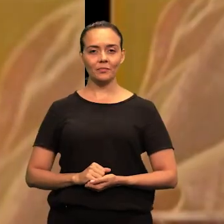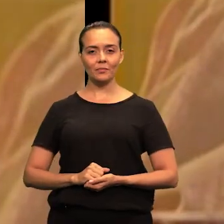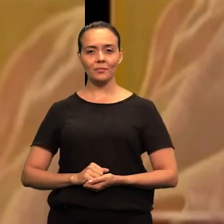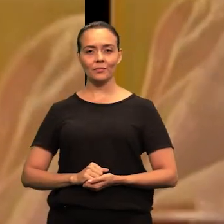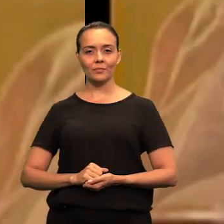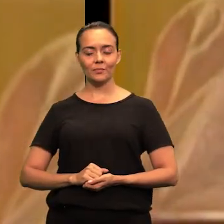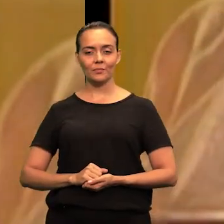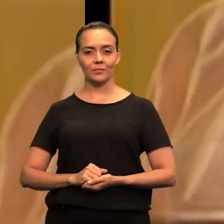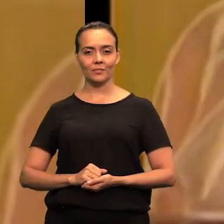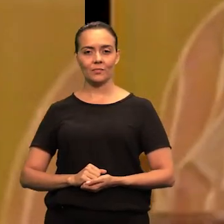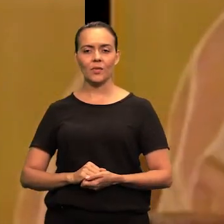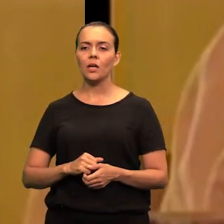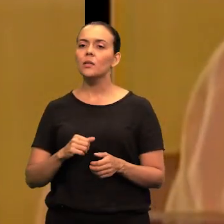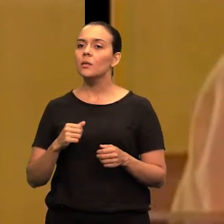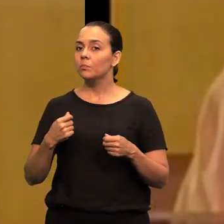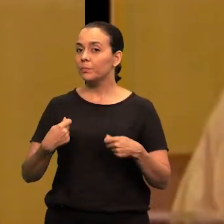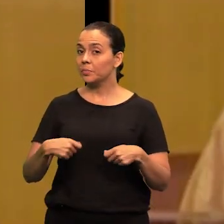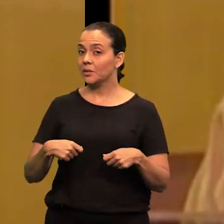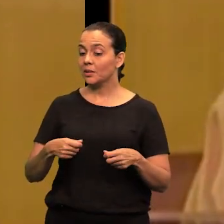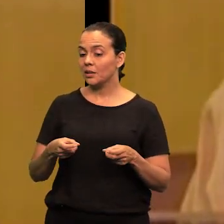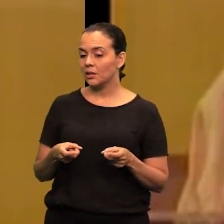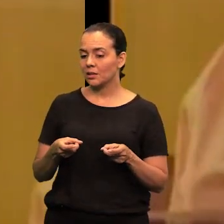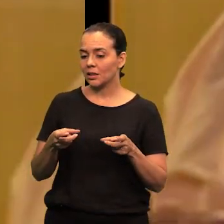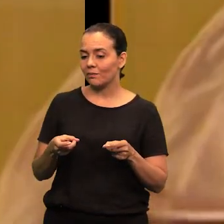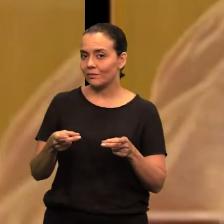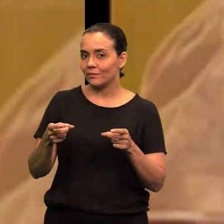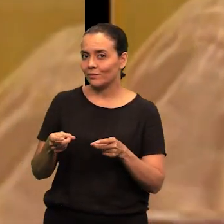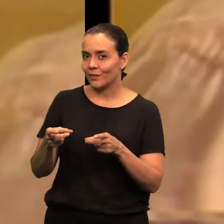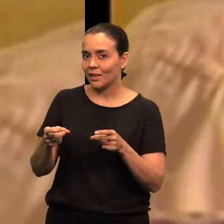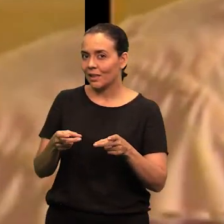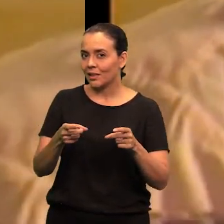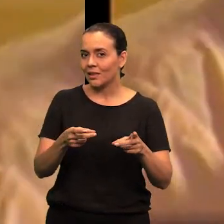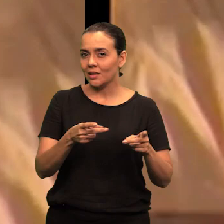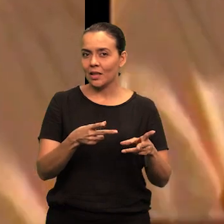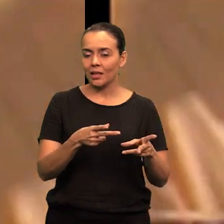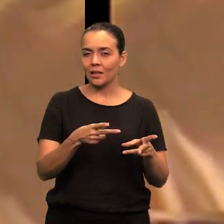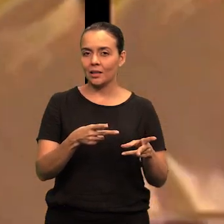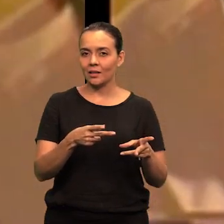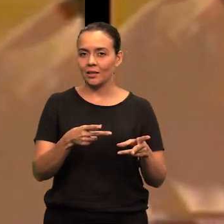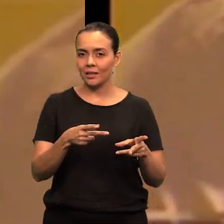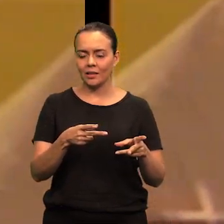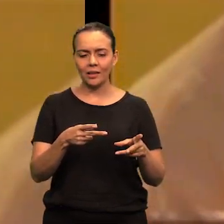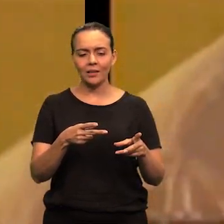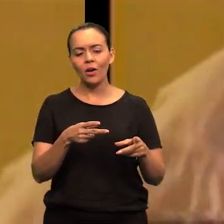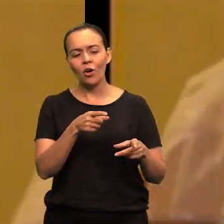da venda, da mercantilização da aceitação do outro.